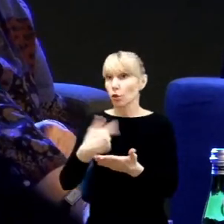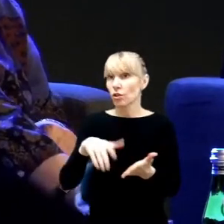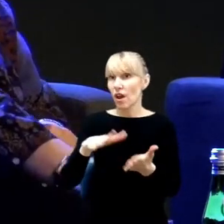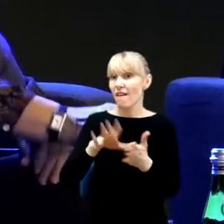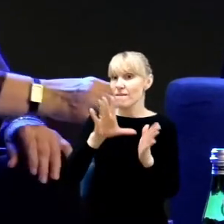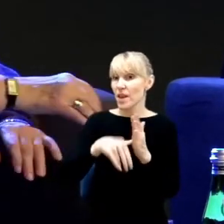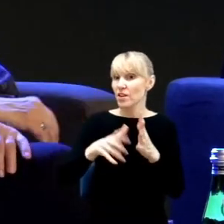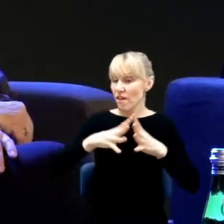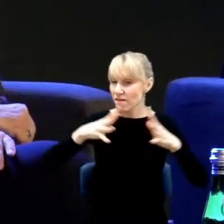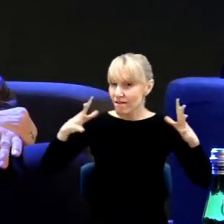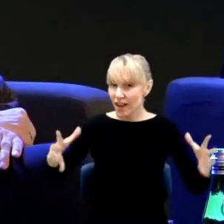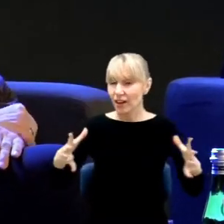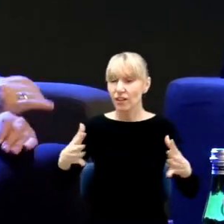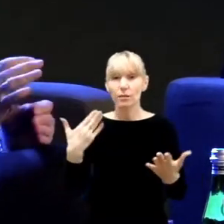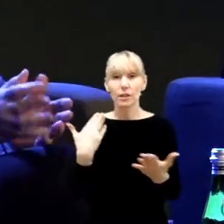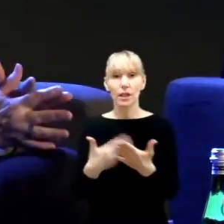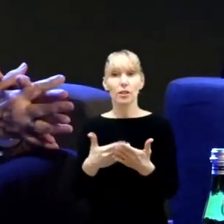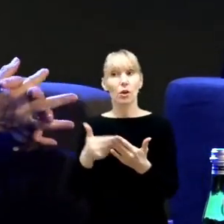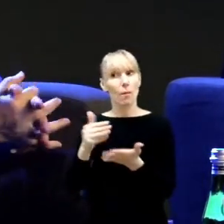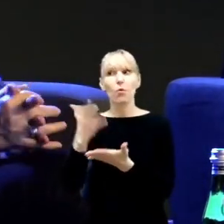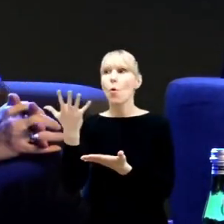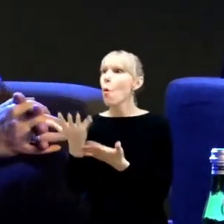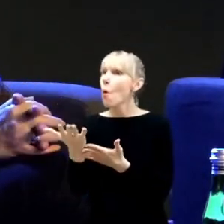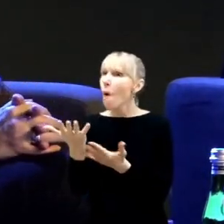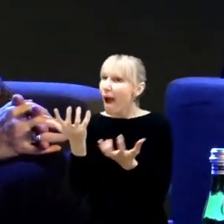W związku z tym musi być jakaś równowaga.